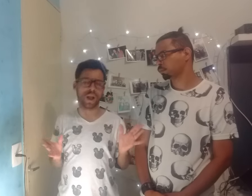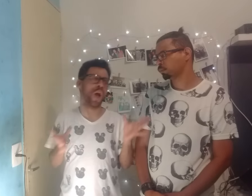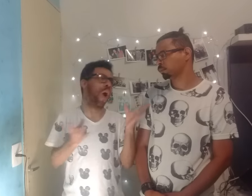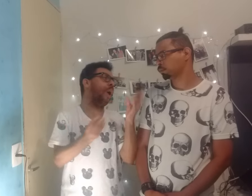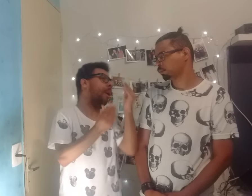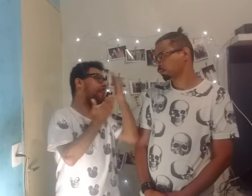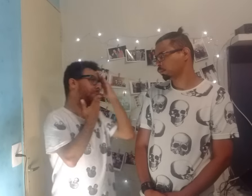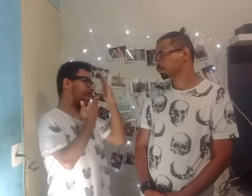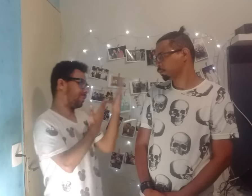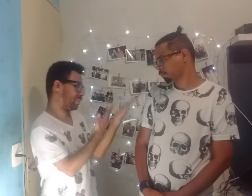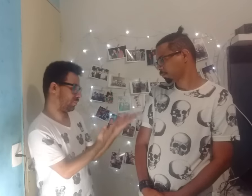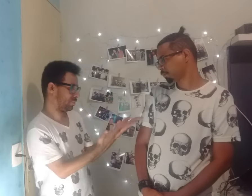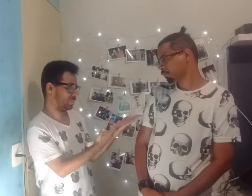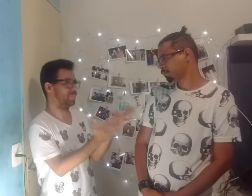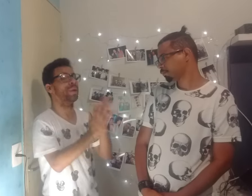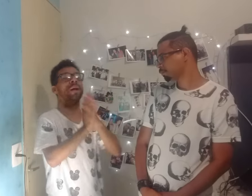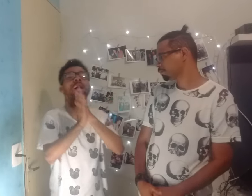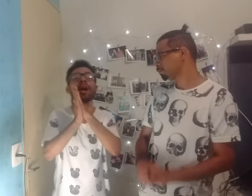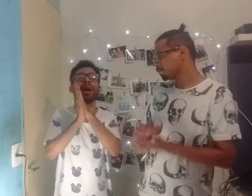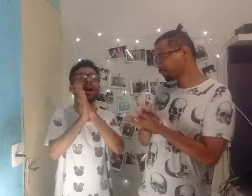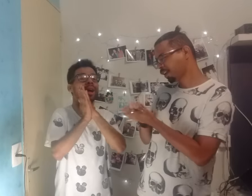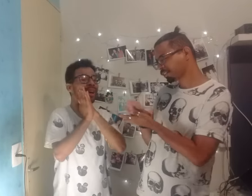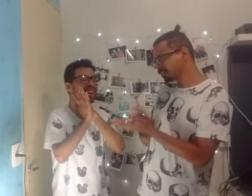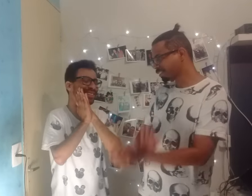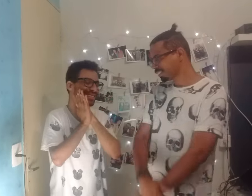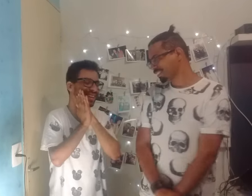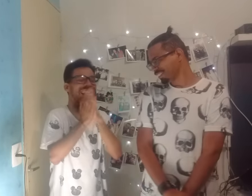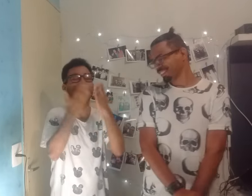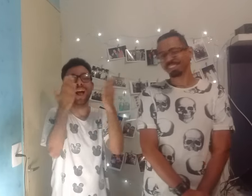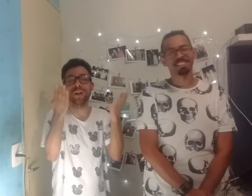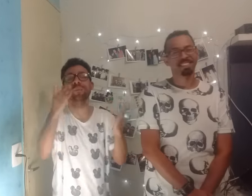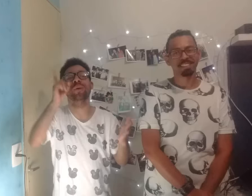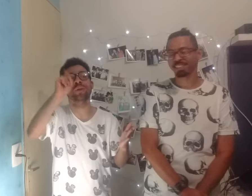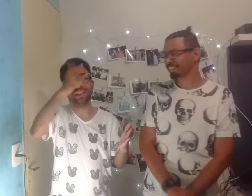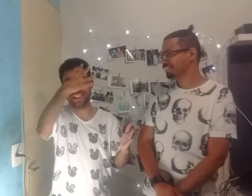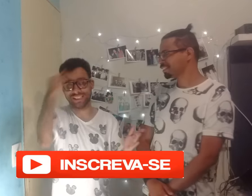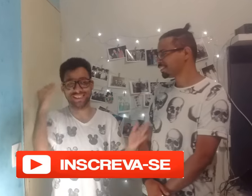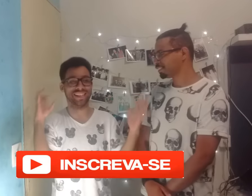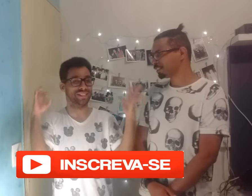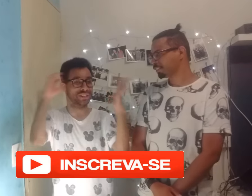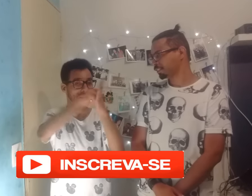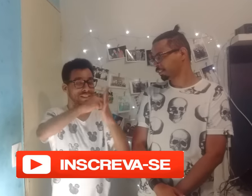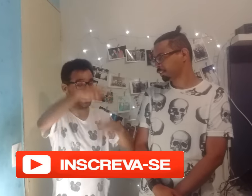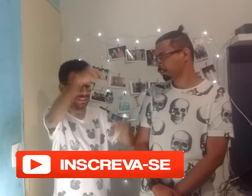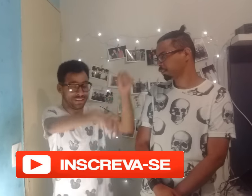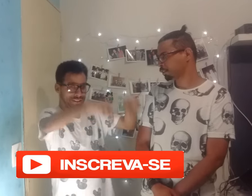muito Obrigado nada ! então inscreva-se aqui!